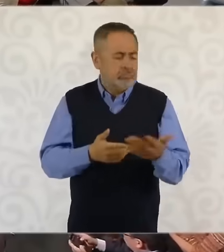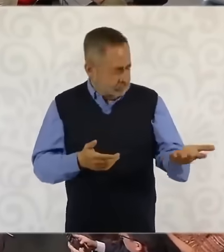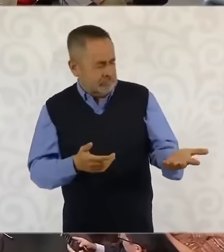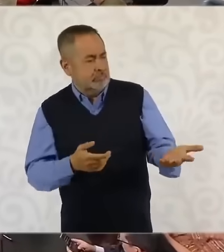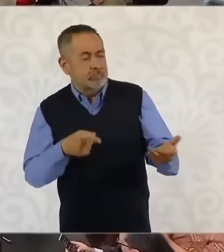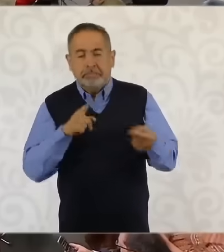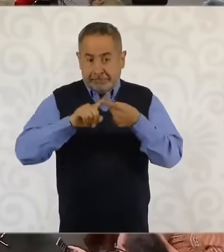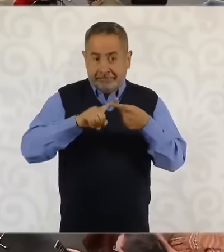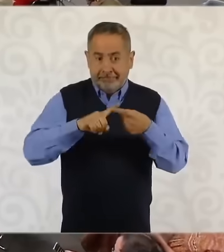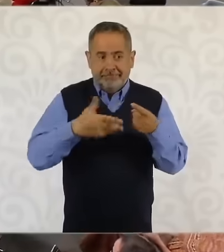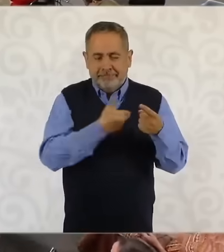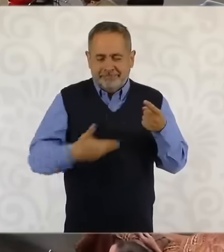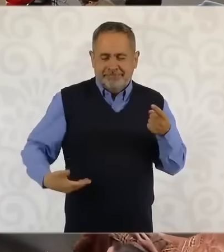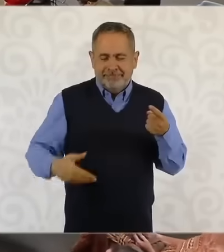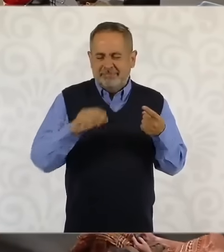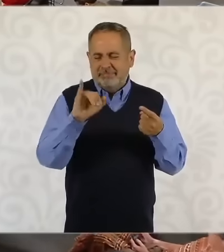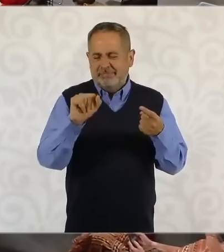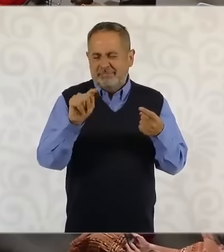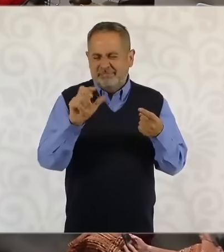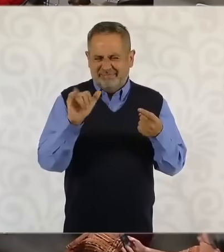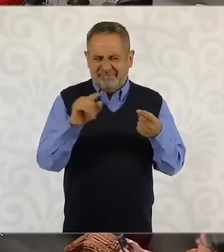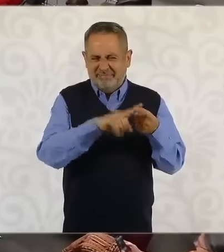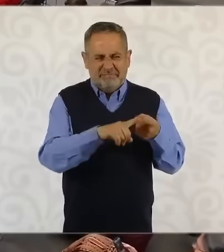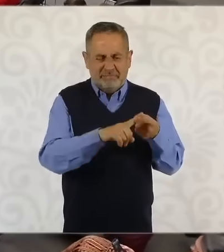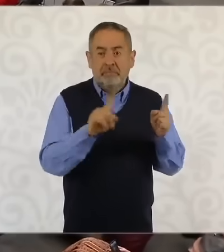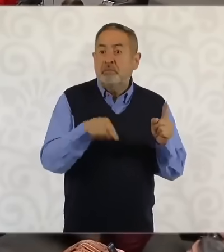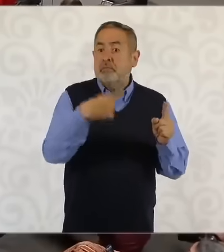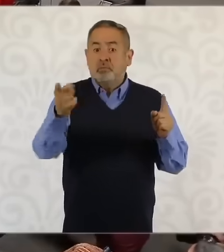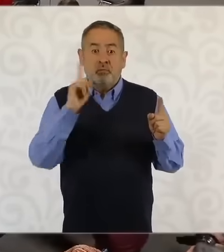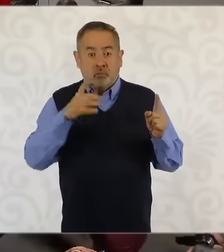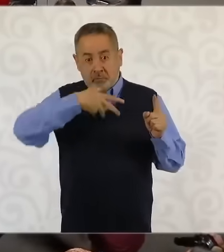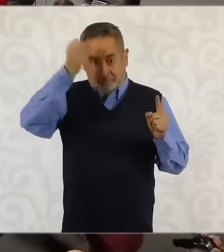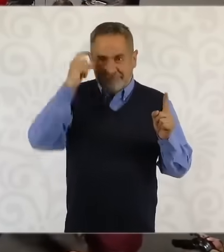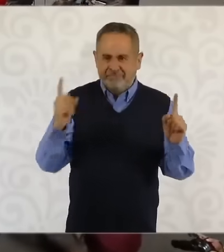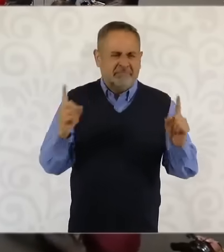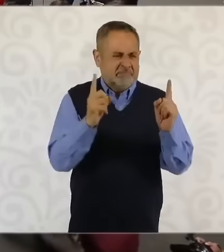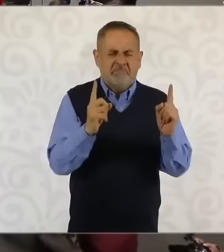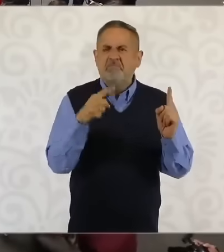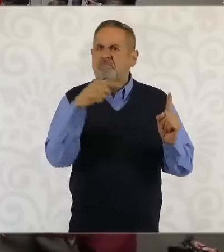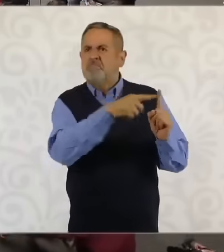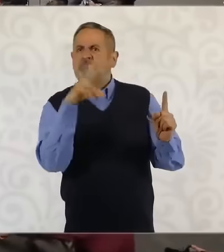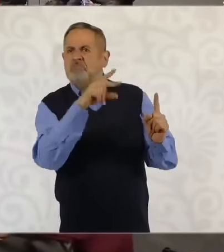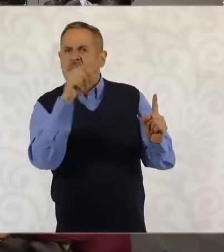comisionada de Listaí se opuso otra de las contendientes porque dijo que ella era inilegible